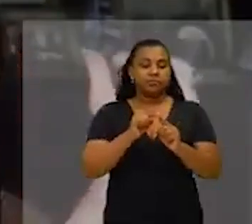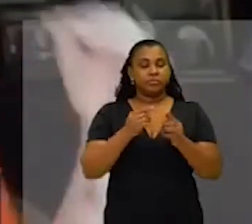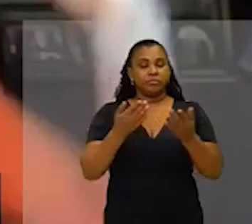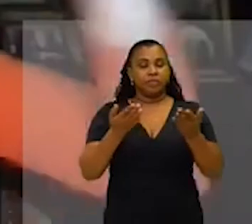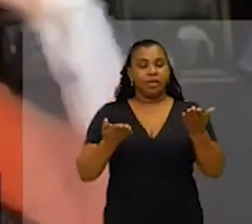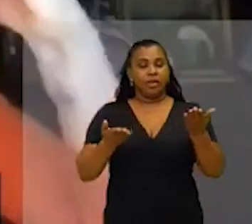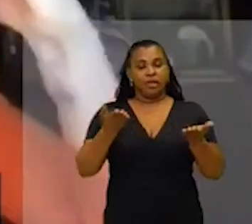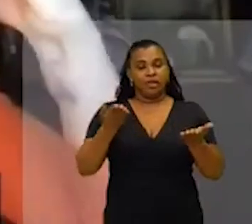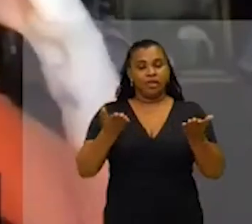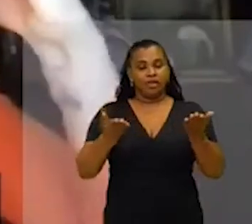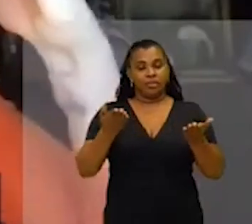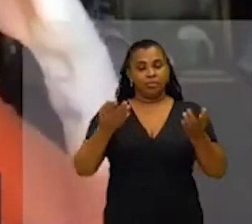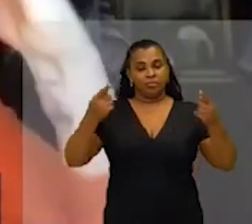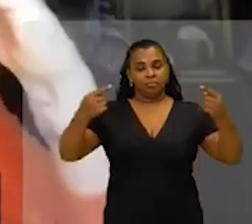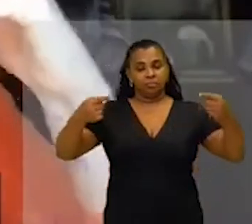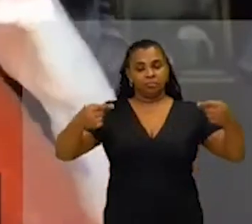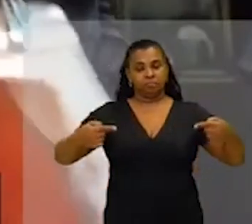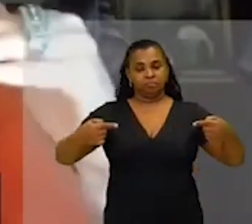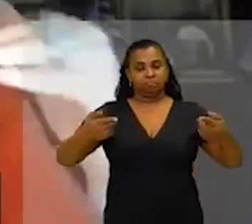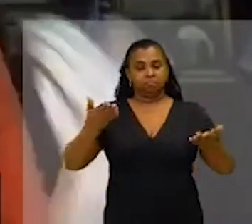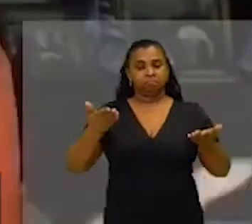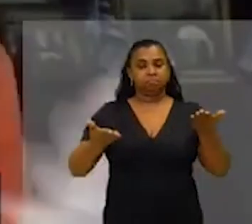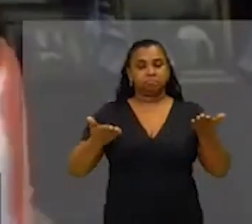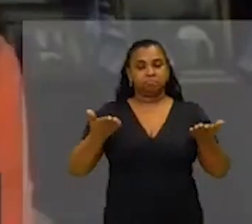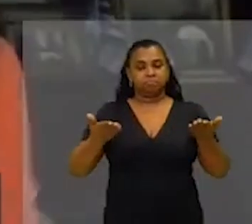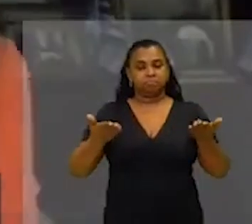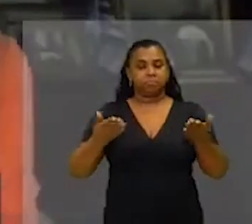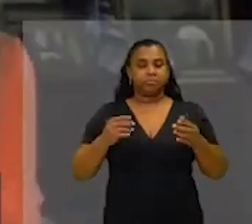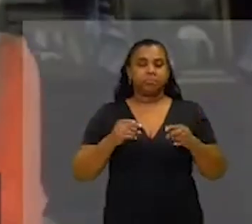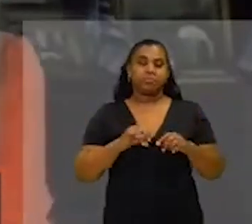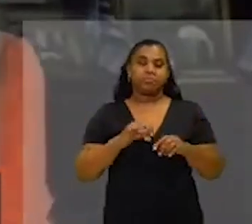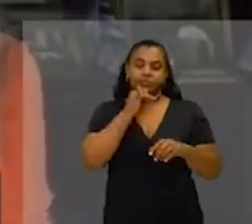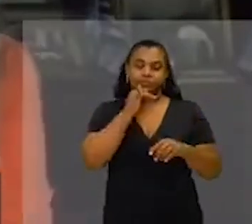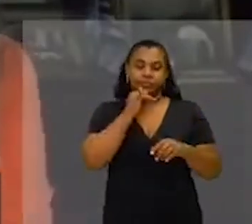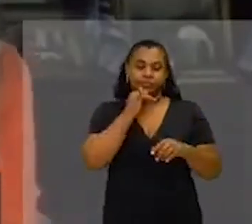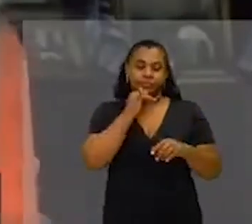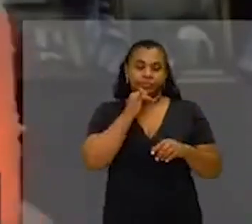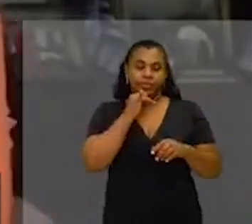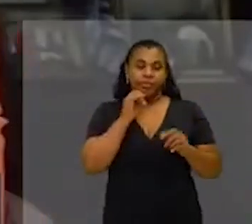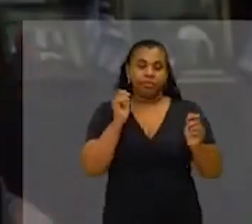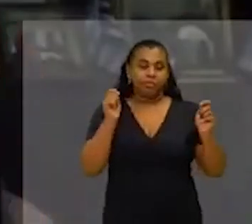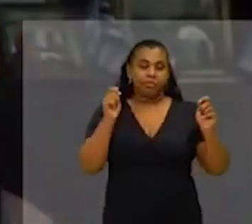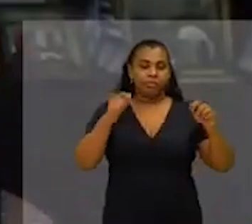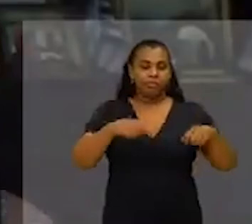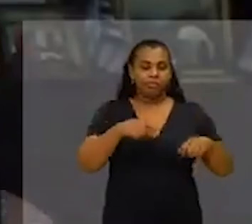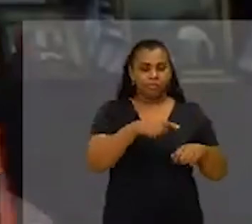concorrencial estabelecido no patamar menor do que as possibilidades aquele candidato ou obviamente